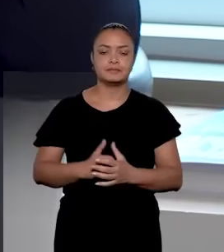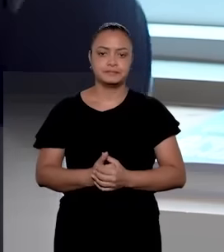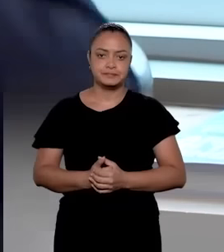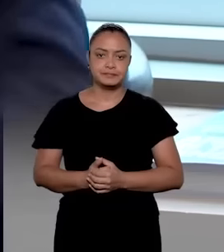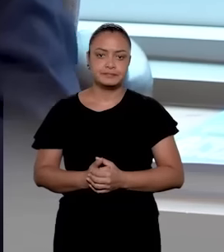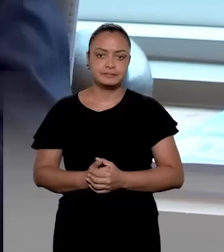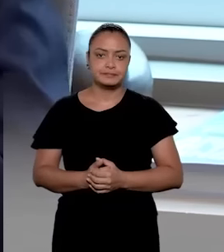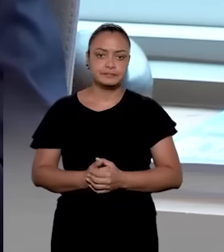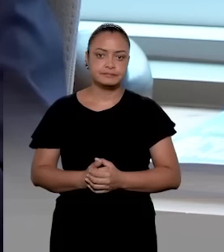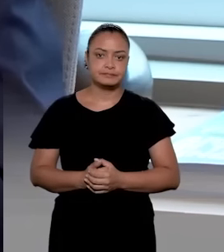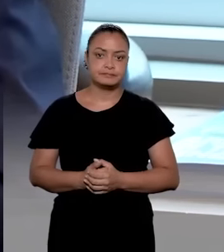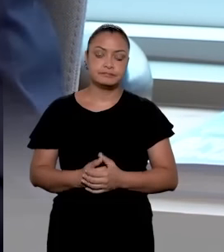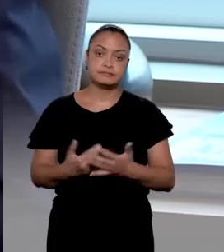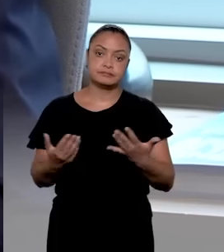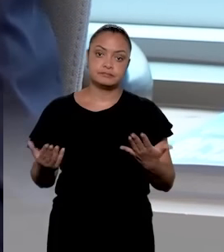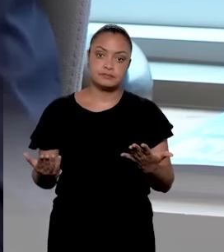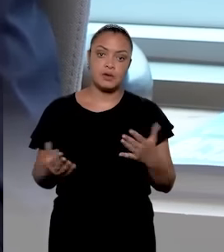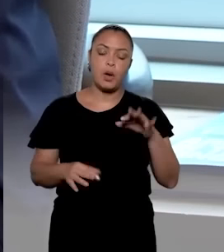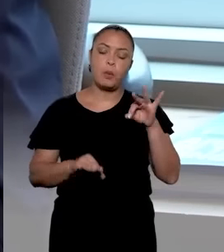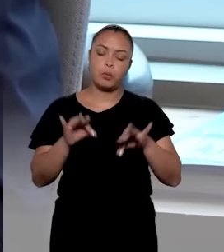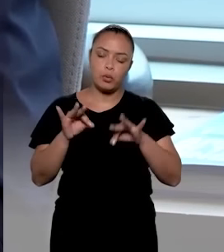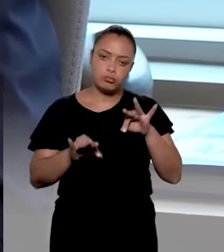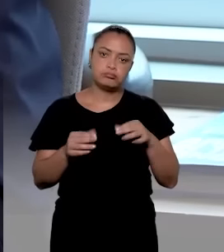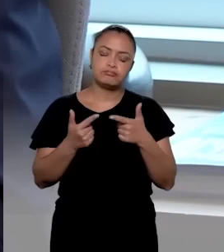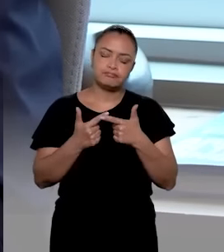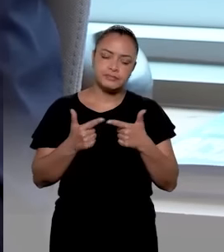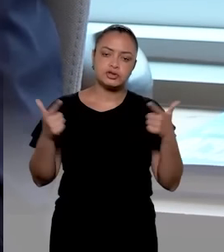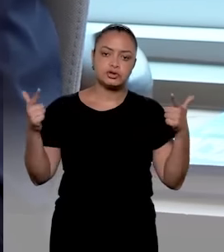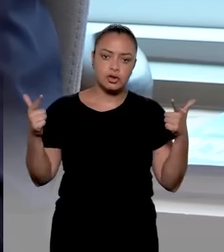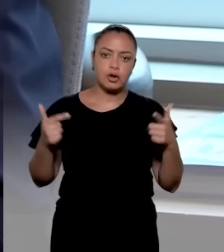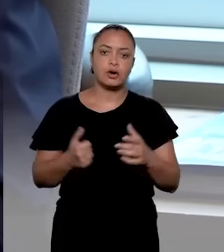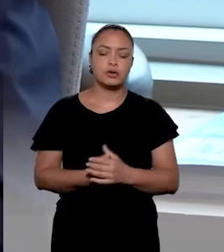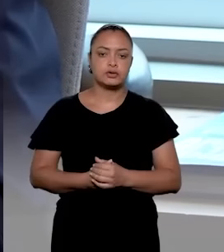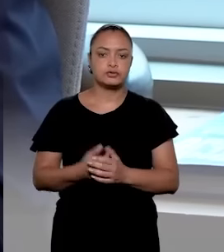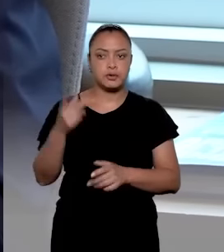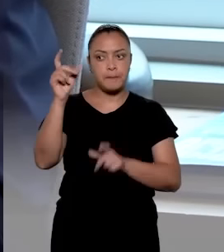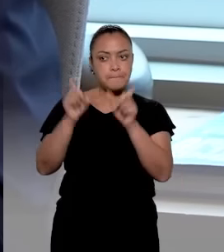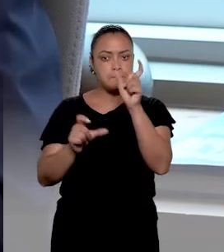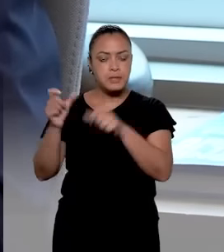agrícola brasileira nesses 20 anos. Então, foram programas de muita sorte que,